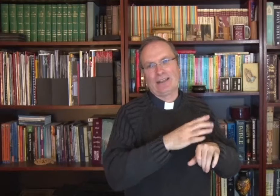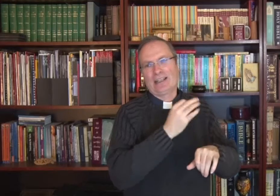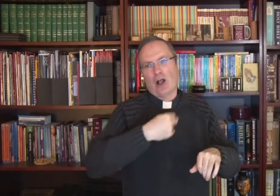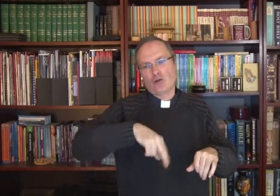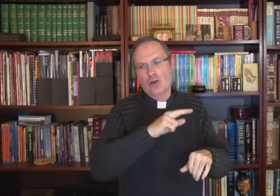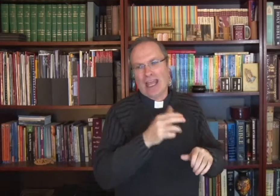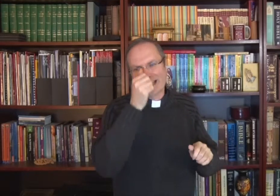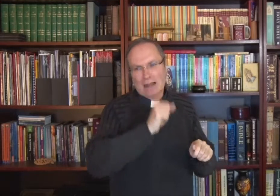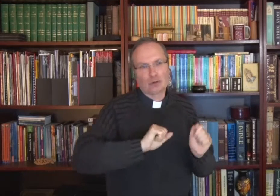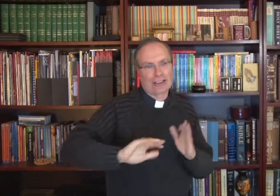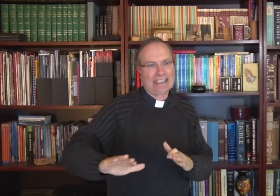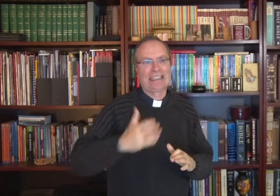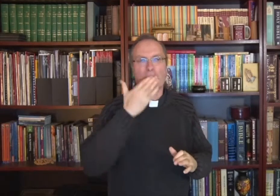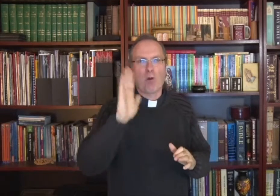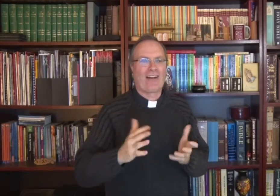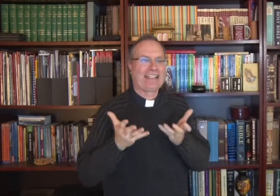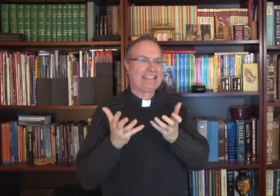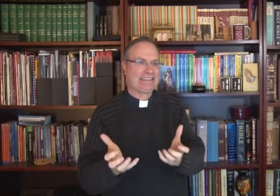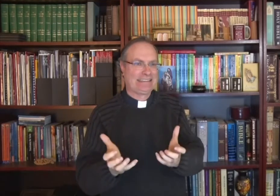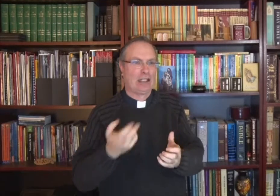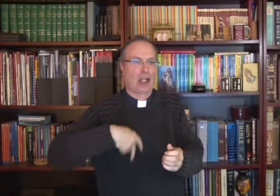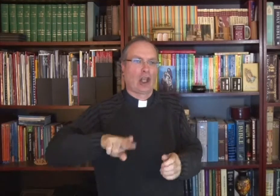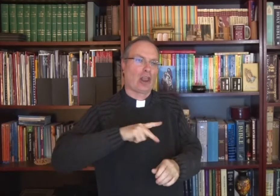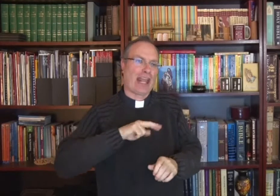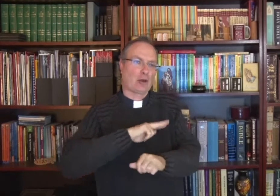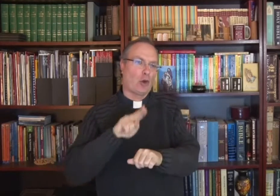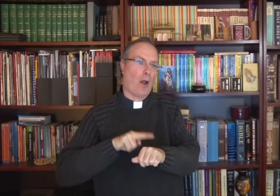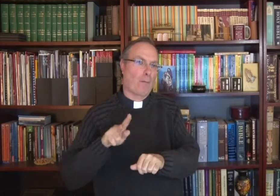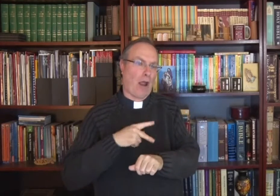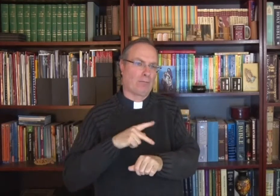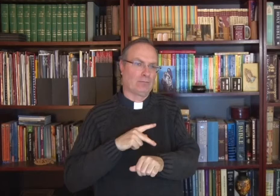et à nous abstenir des mauvais désirs de notre nature propre